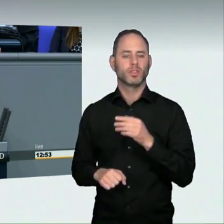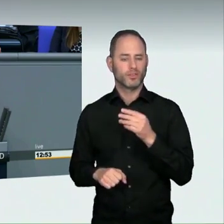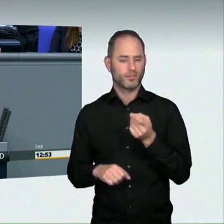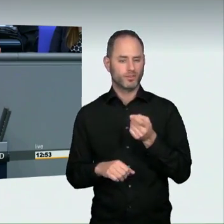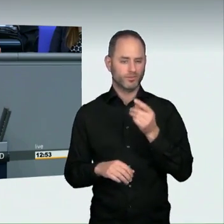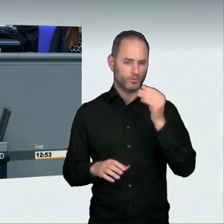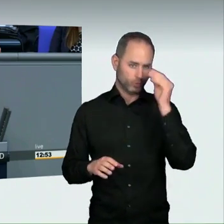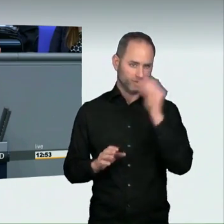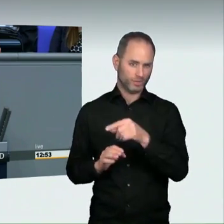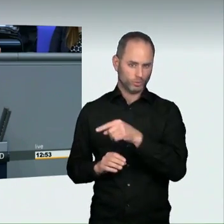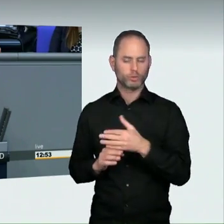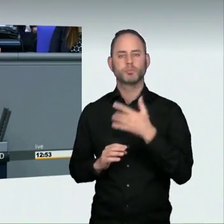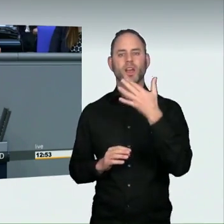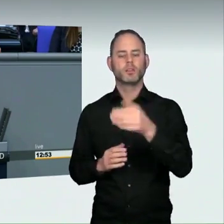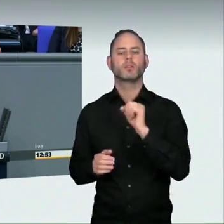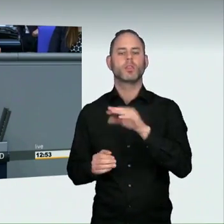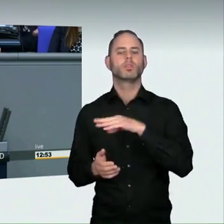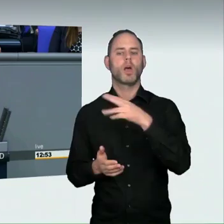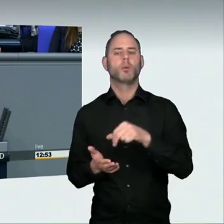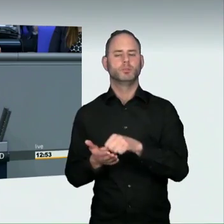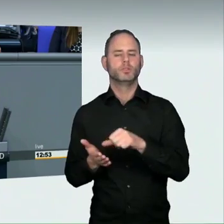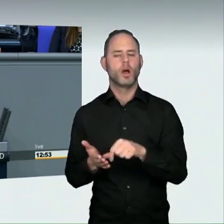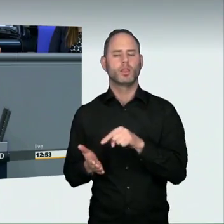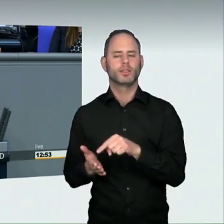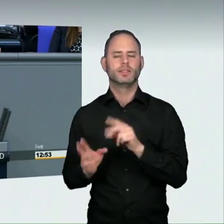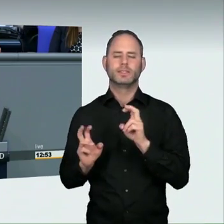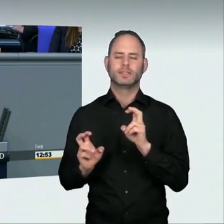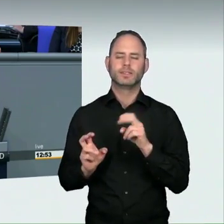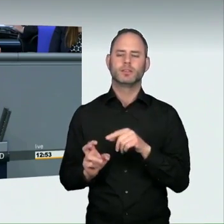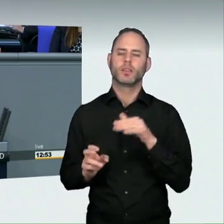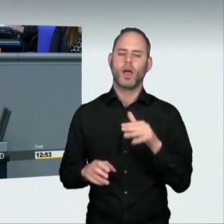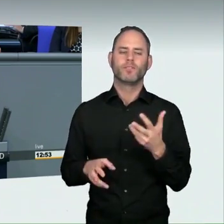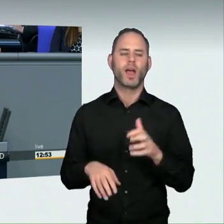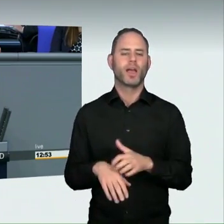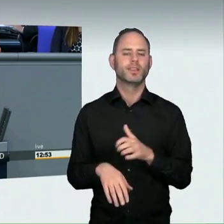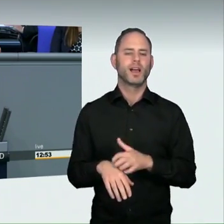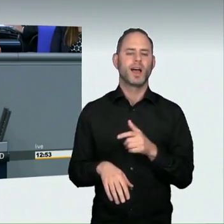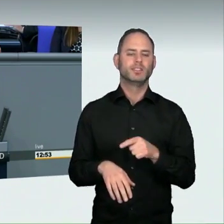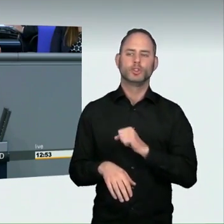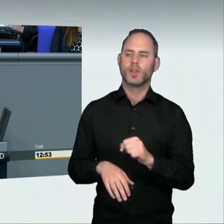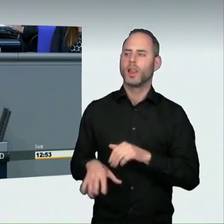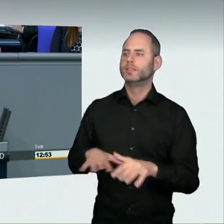noch seine Miete bekommt. Deshalb ist es für mich nicht einsehbar, dass wir diese Regelung nicht auch bei der ordentlichen Kündigung einführen.